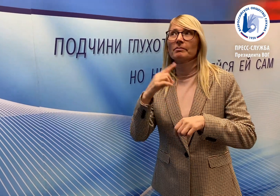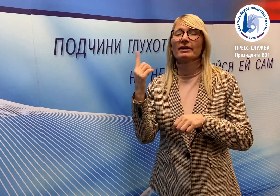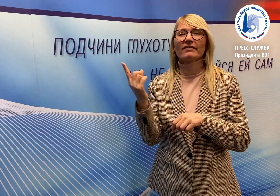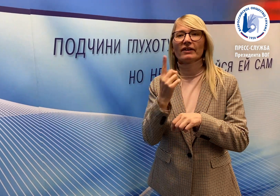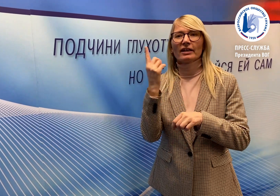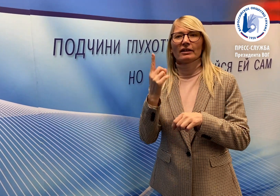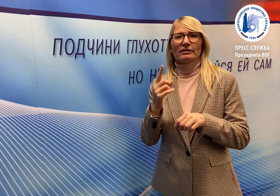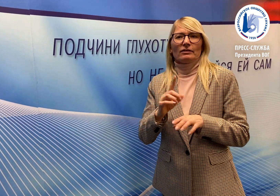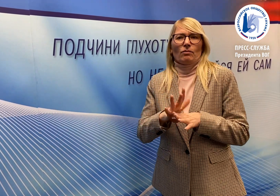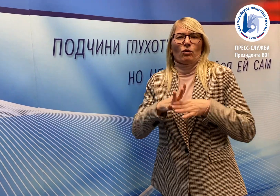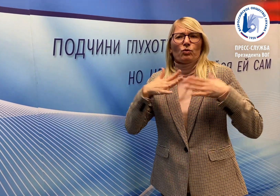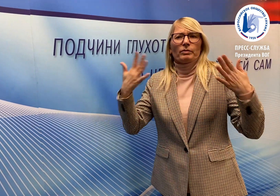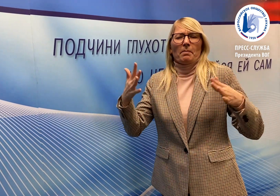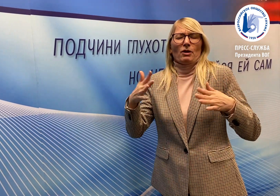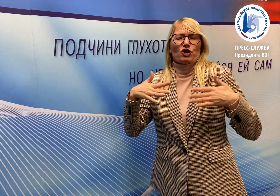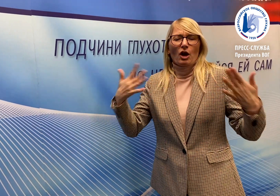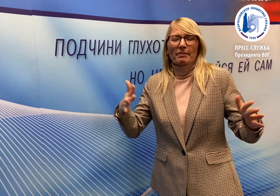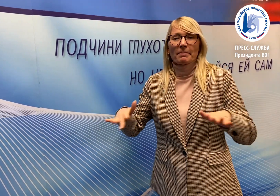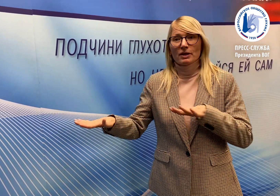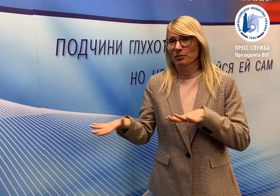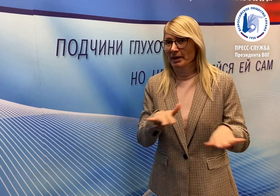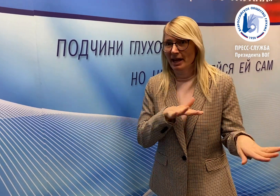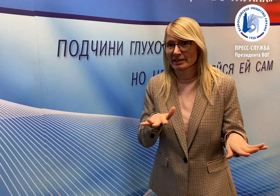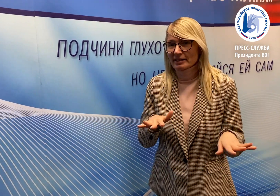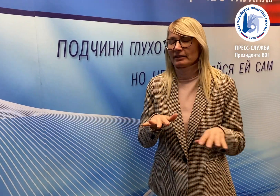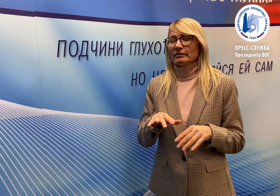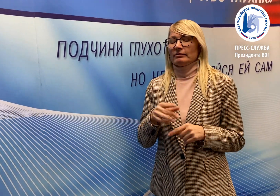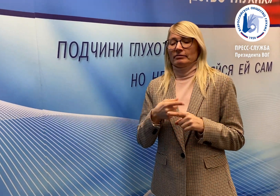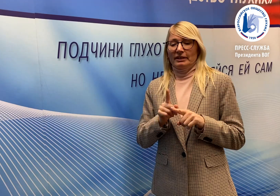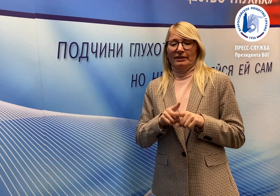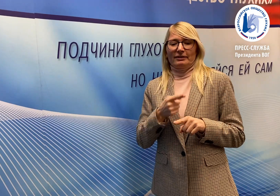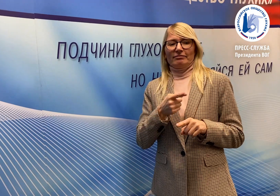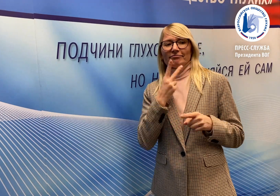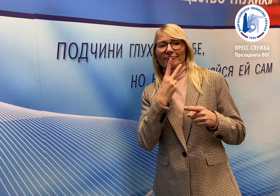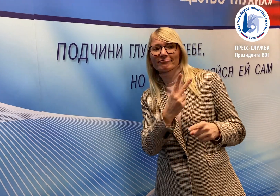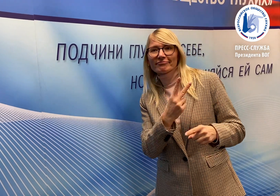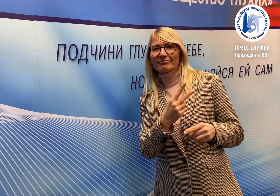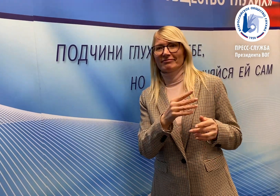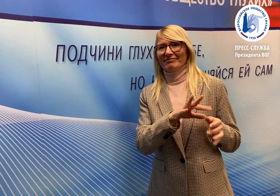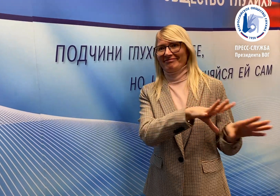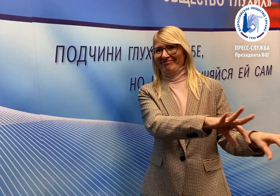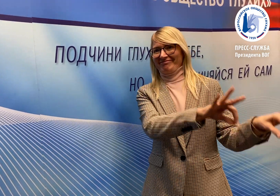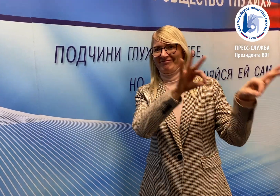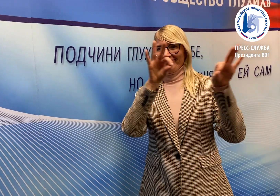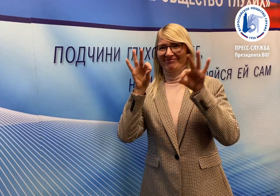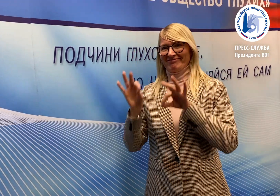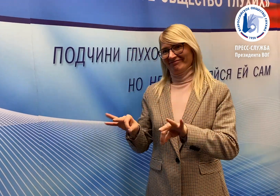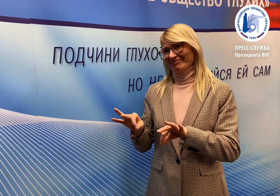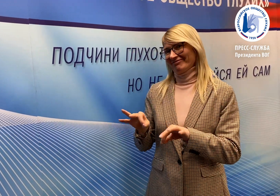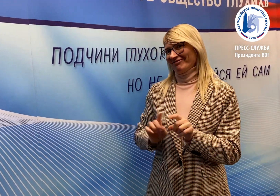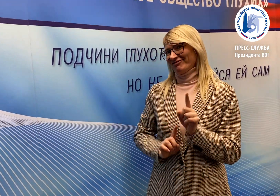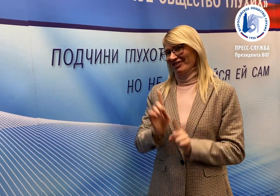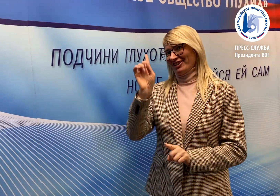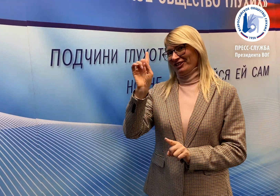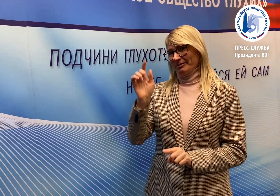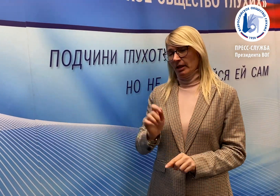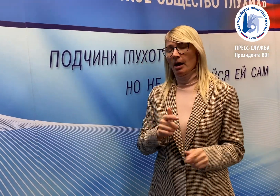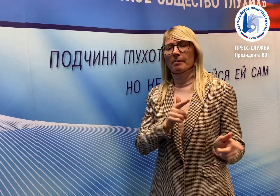впервые провели это масштабное мероприятие. Основываясь на прошлый опыт, мы сможем провести его и снова.